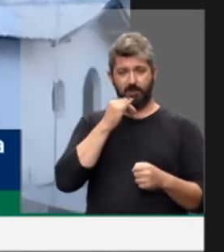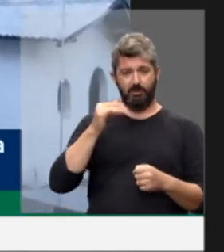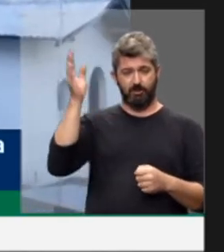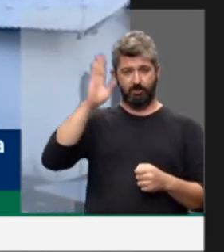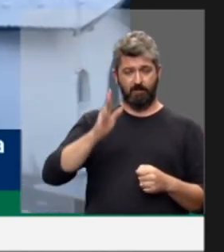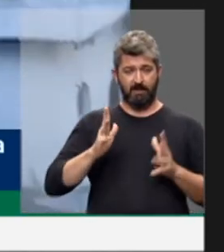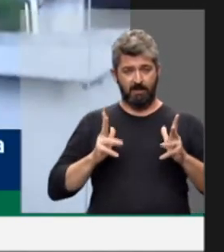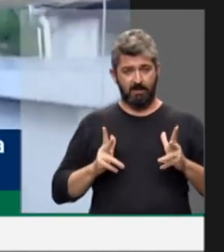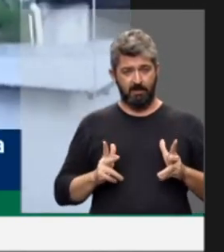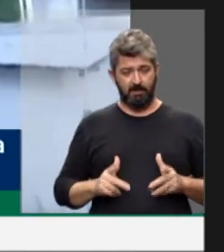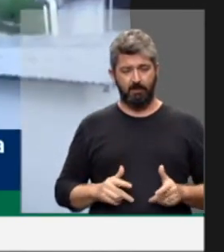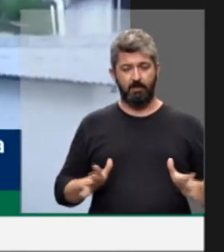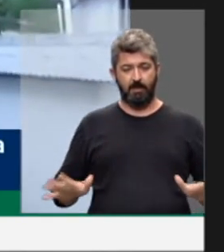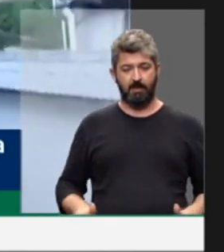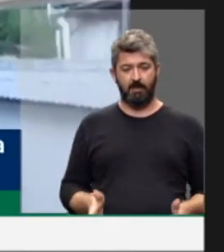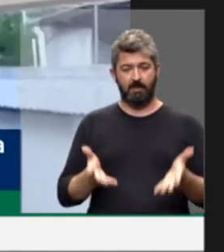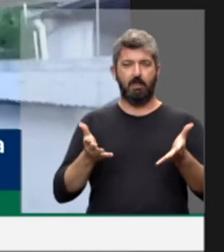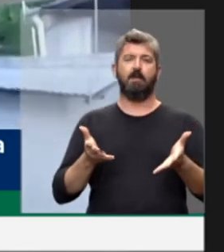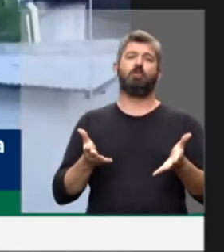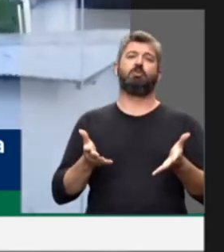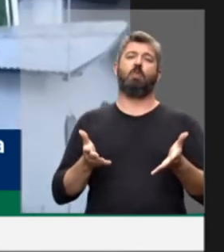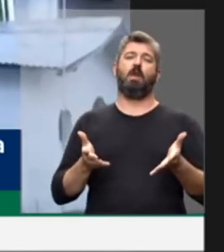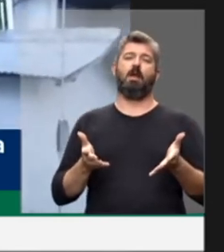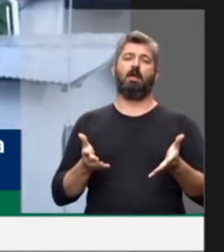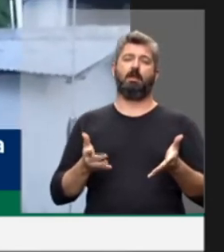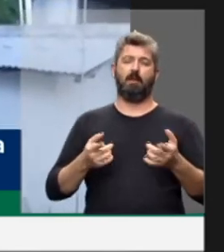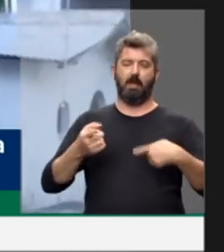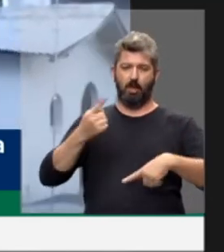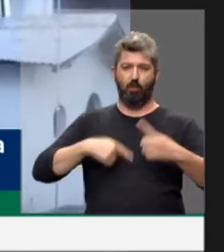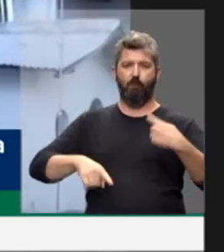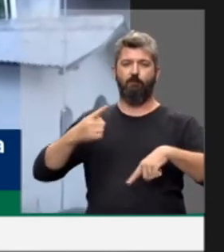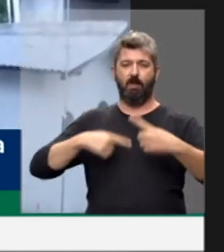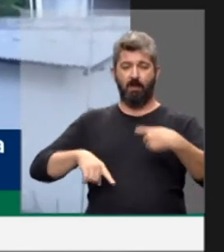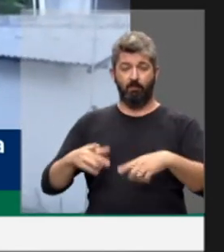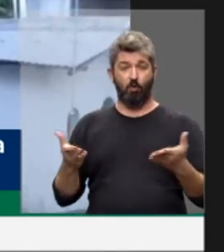RETIRADA DE PAUTA, ESSA MEDIDA PROVISÓRIA VAI TOTALMENTE CONTRÁRIA A MATRIZ ENERGÉTICA QUE ESTIMULA A